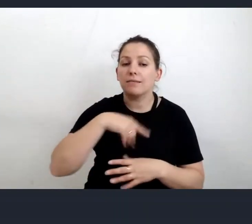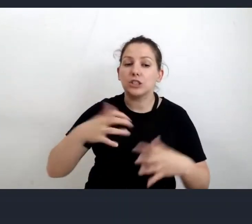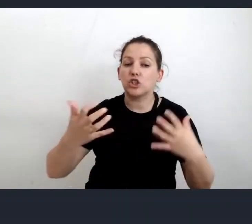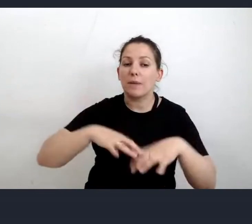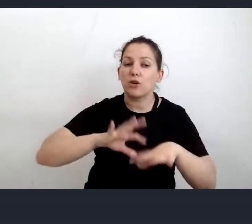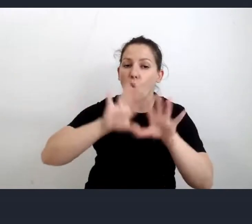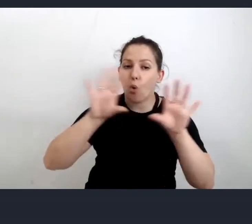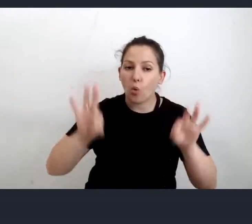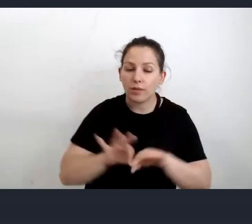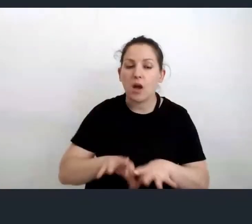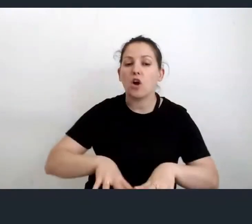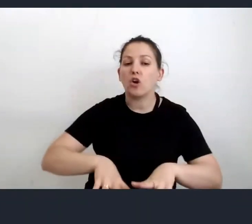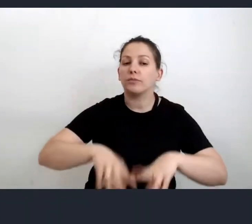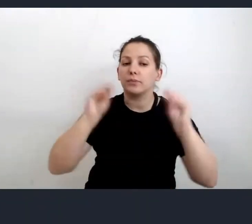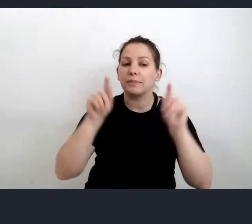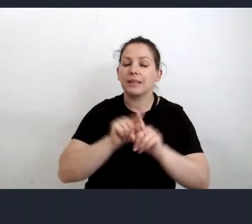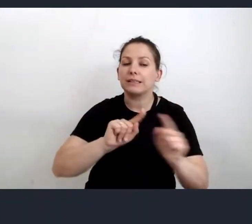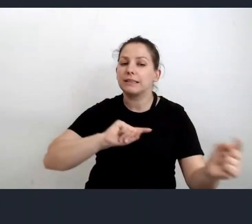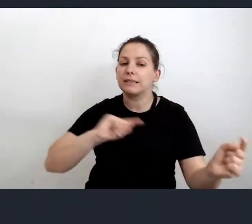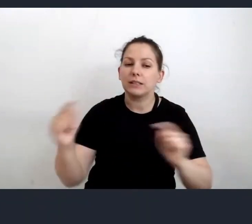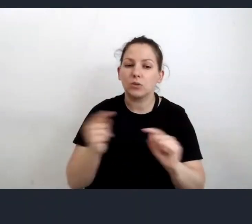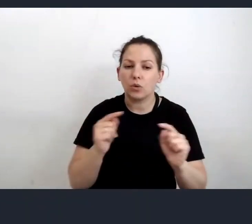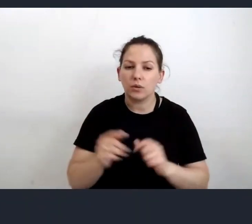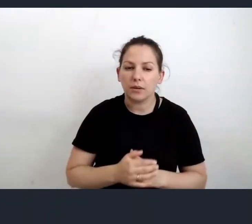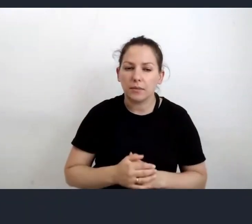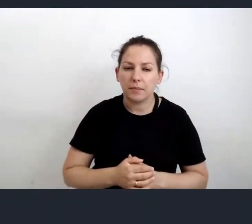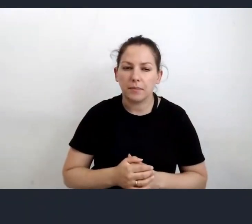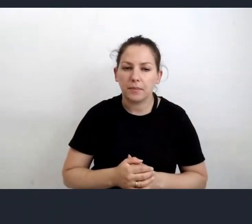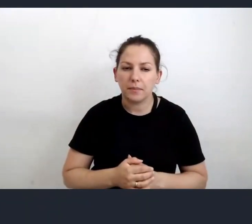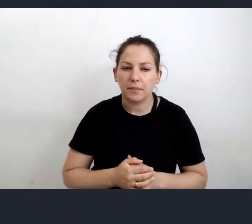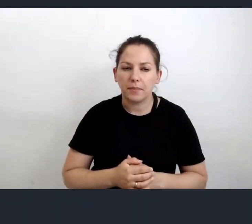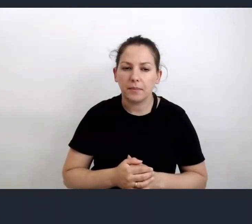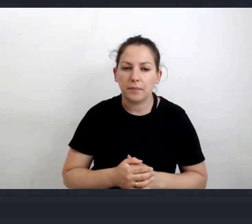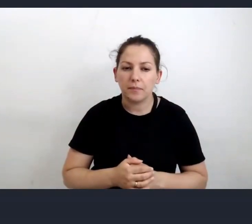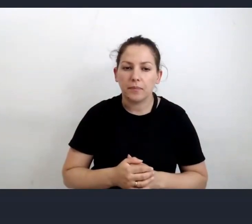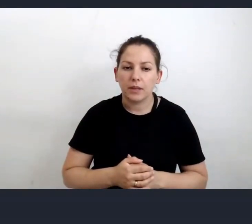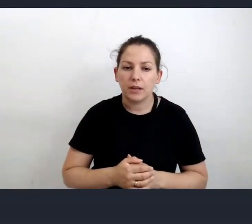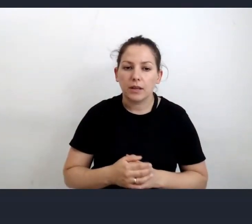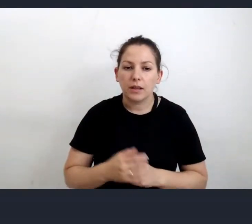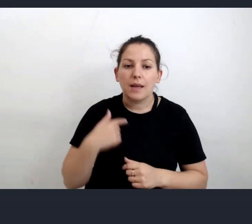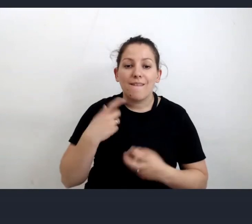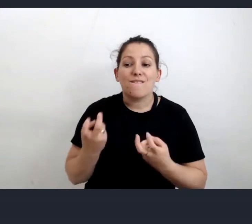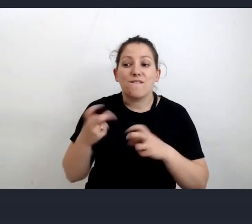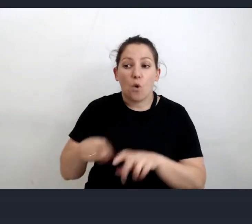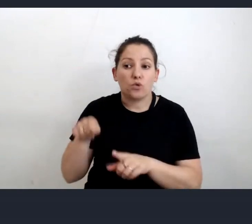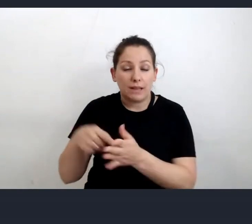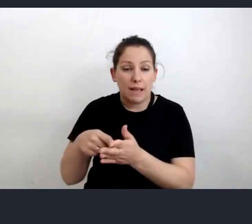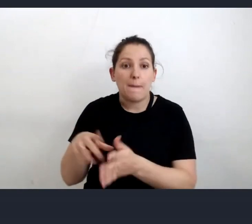rozpoczniemy dyskusję o jej wdrażaniu. Myśmy przy jej tworzeniu byli, bo ministerstwo,